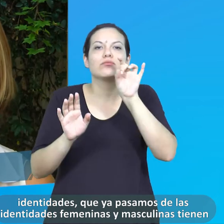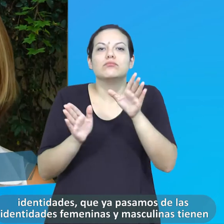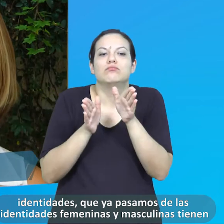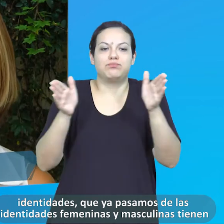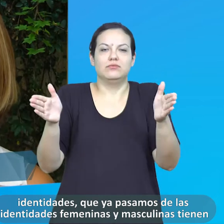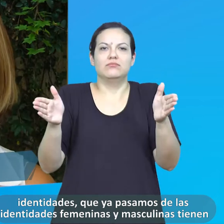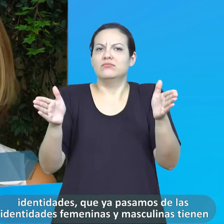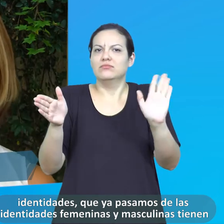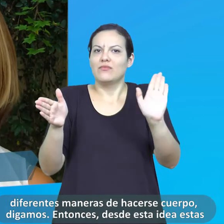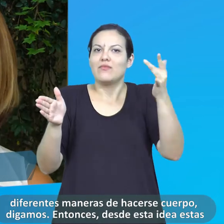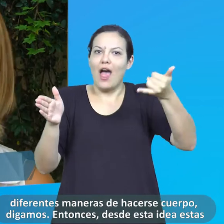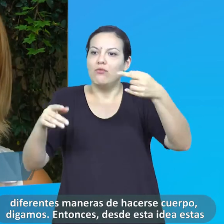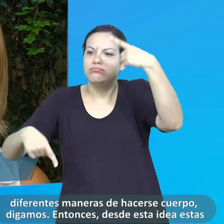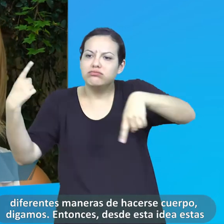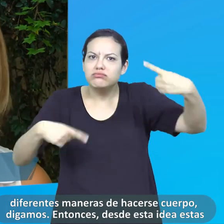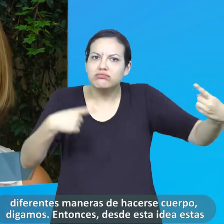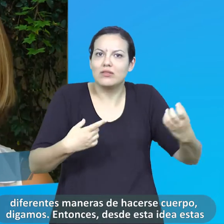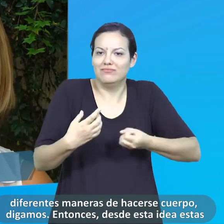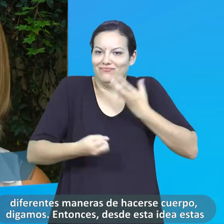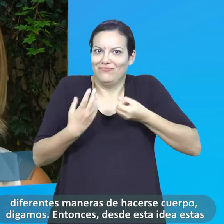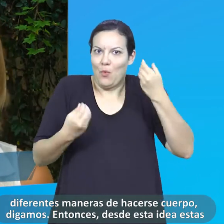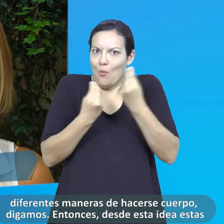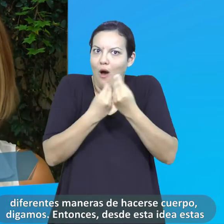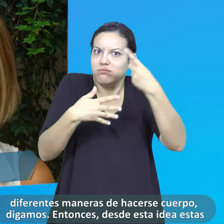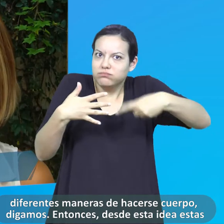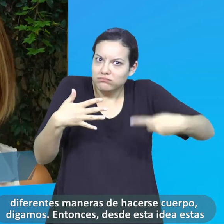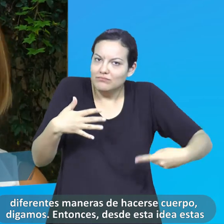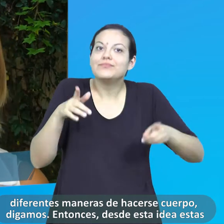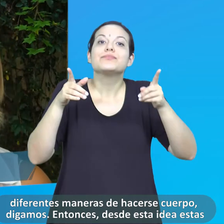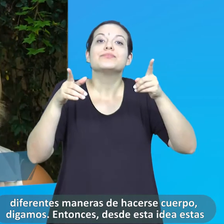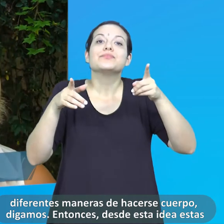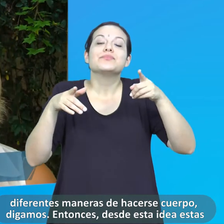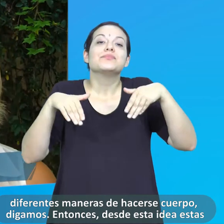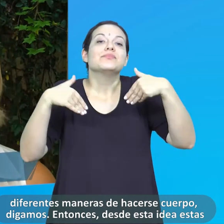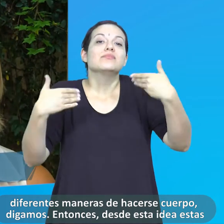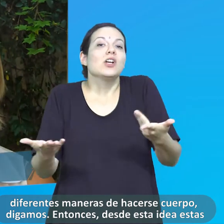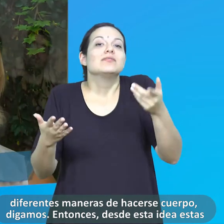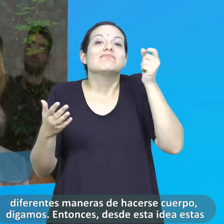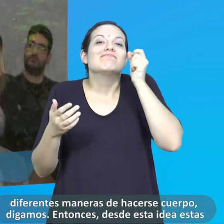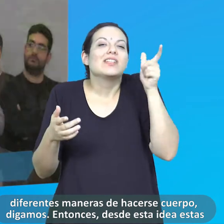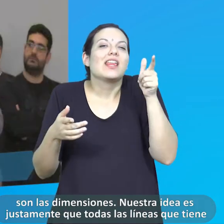y masculinas tienen diferentes maneras de hacerse cuerpo, entonces desde esta idea estas